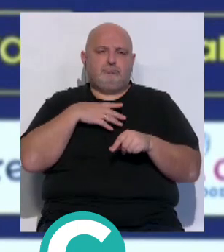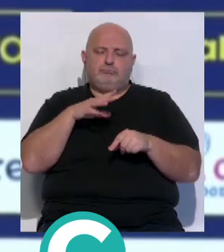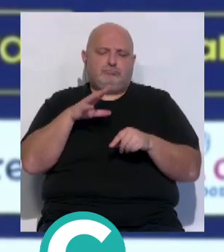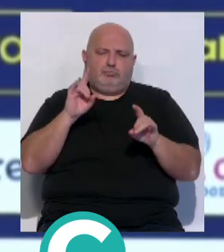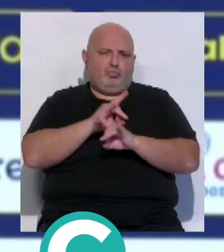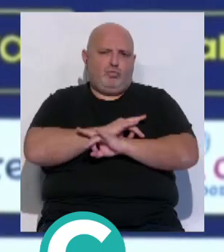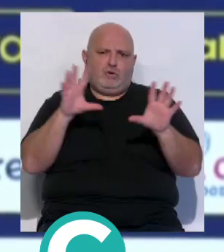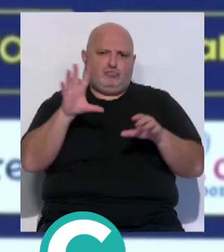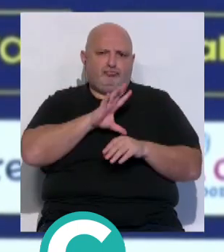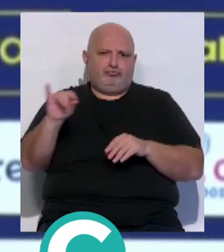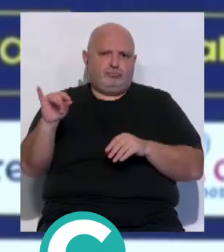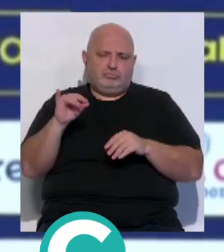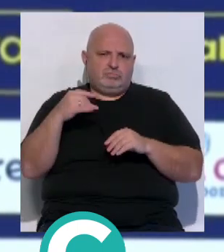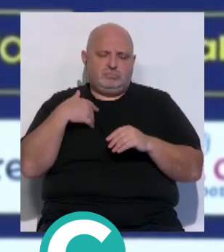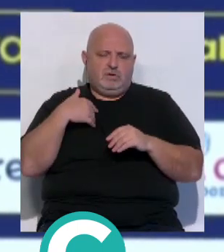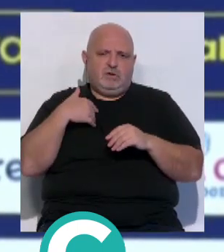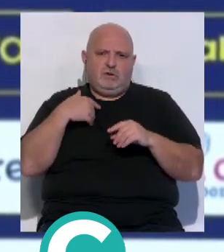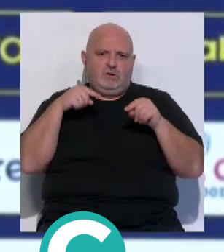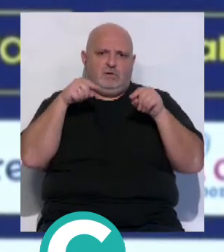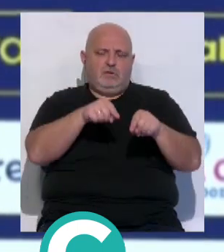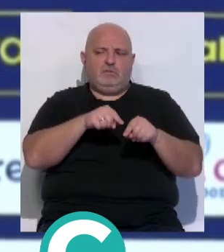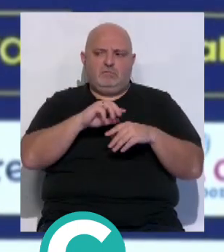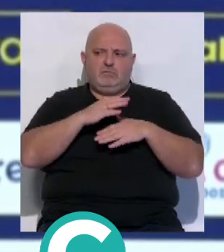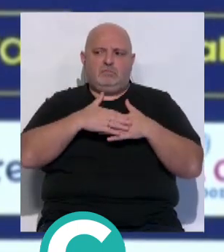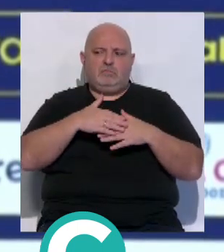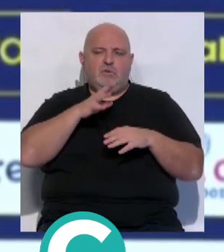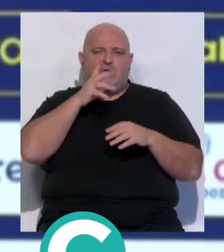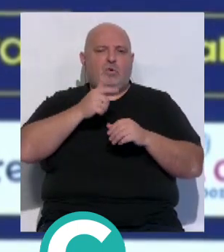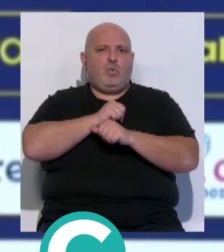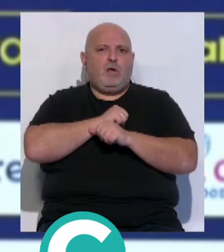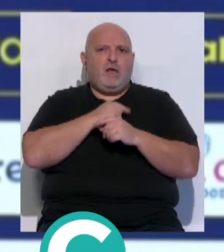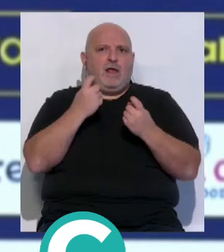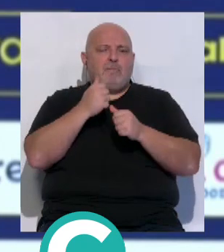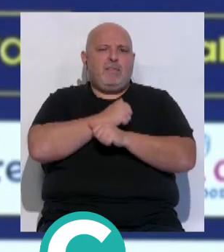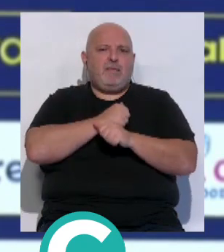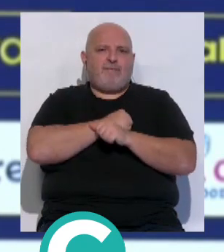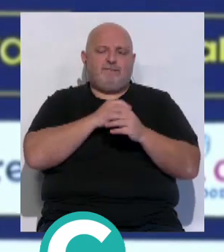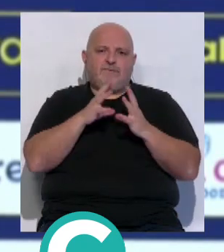y que cierre todo porque la verdad que era o como una espina que me había quedado y tenía ganas de